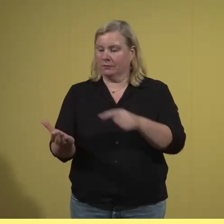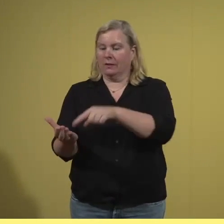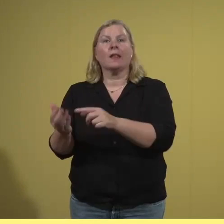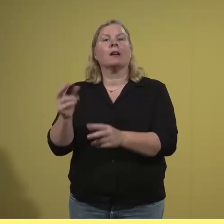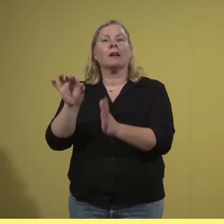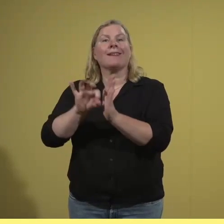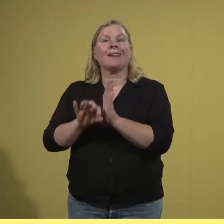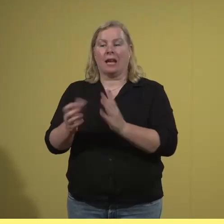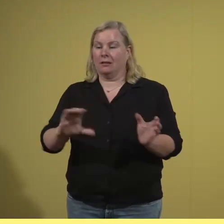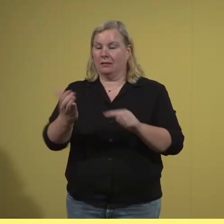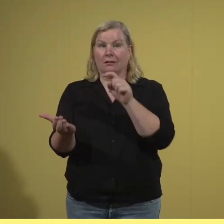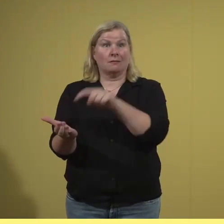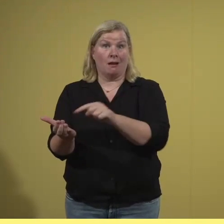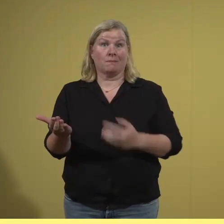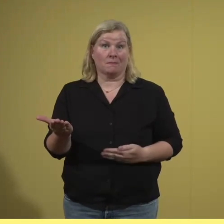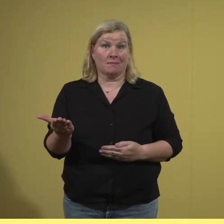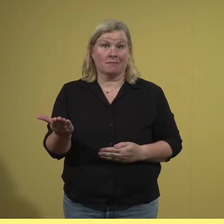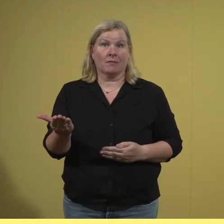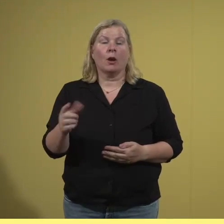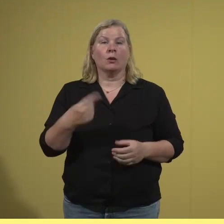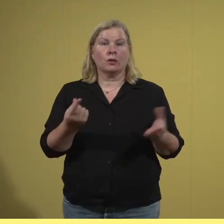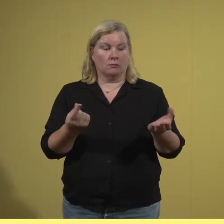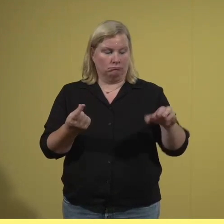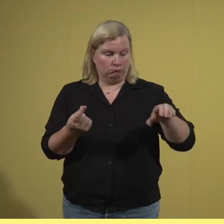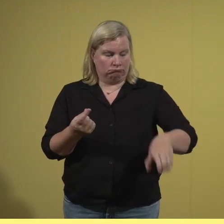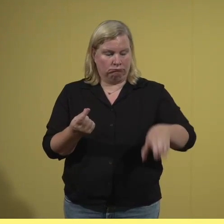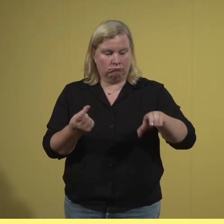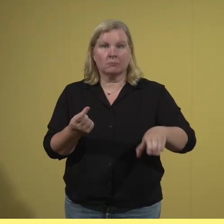Das ist ja voll der gute Trick! Und dann einfach aufstupsen